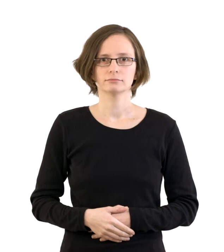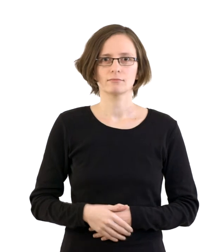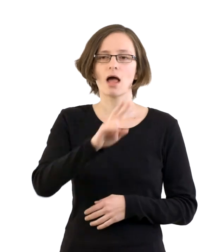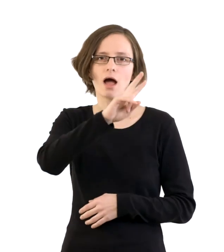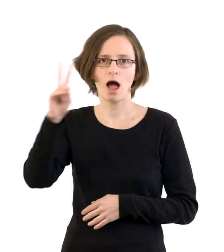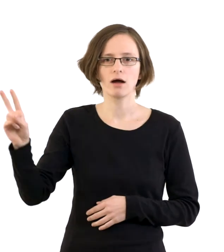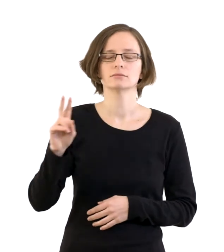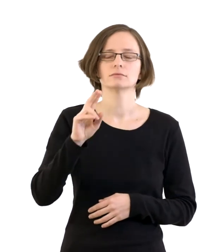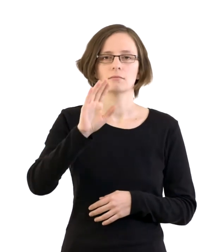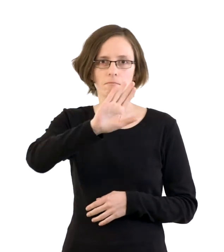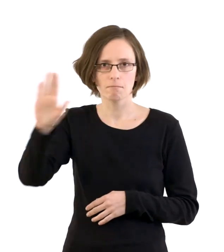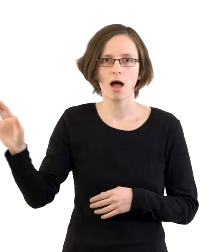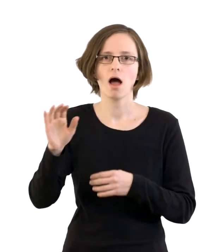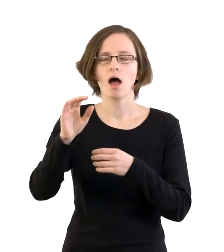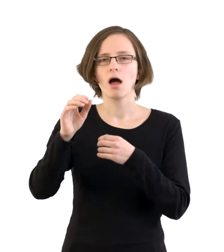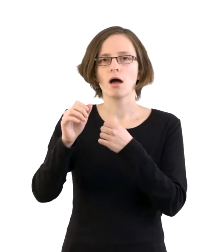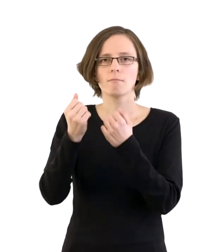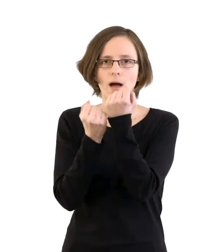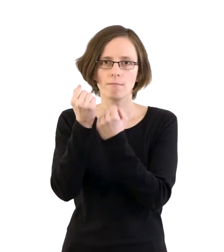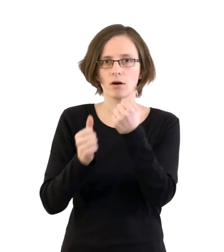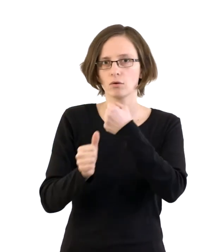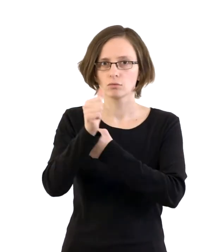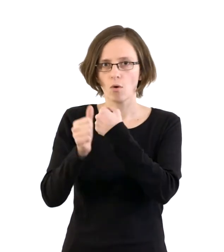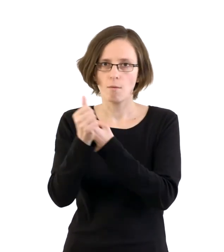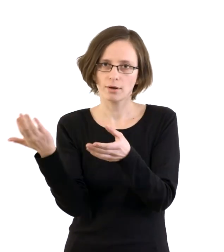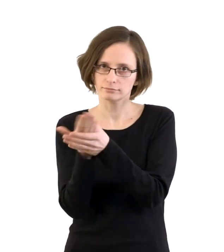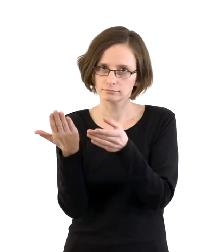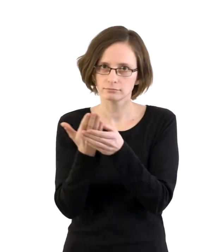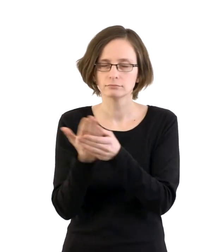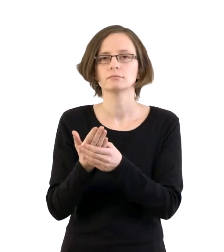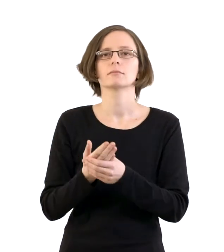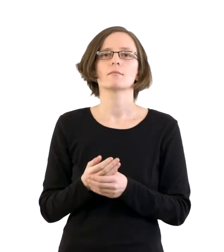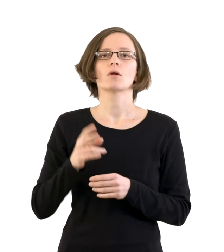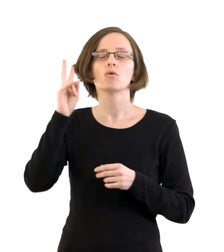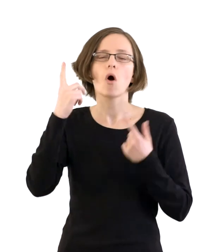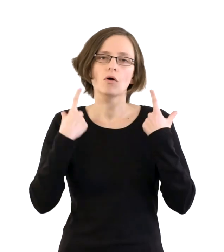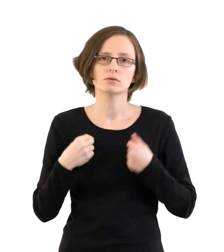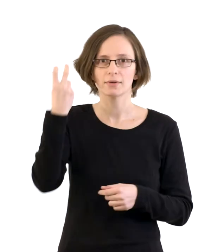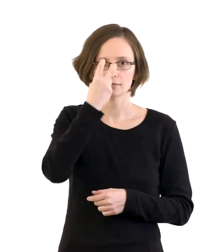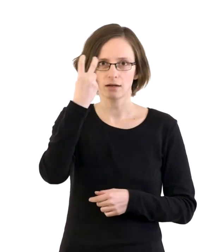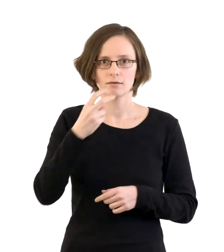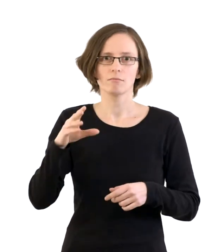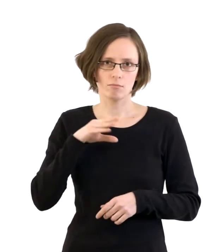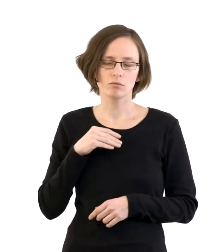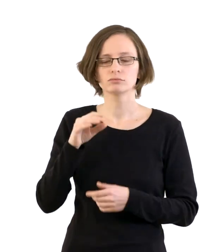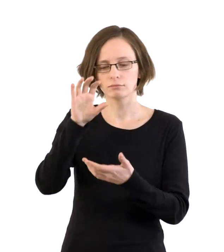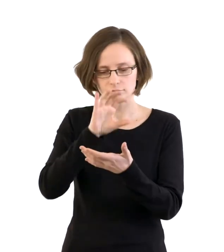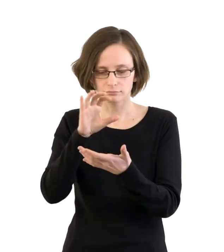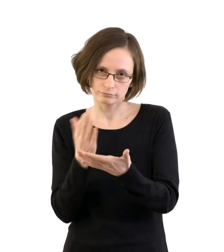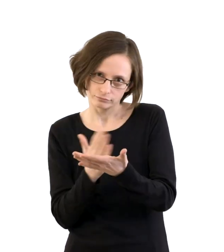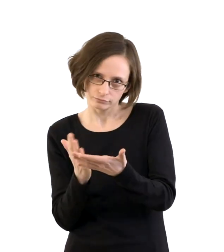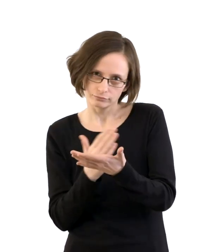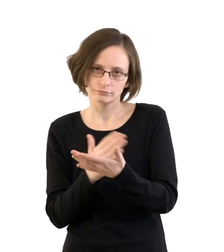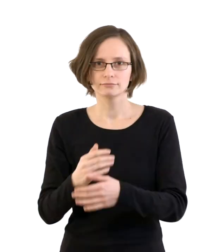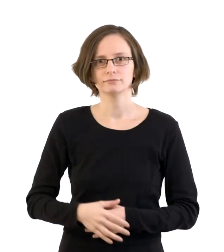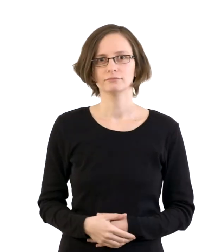Dla każdego podmiotu są prowadzone odrębne akta rejestrowe w formie papierowej i są one dostępne dla każdego zainteresowanego.